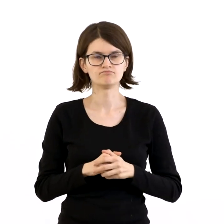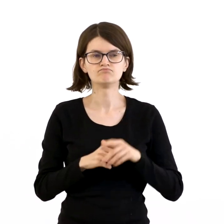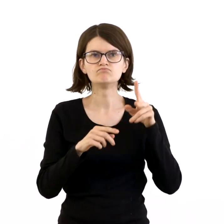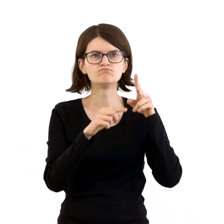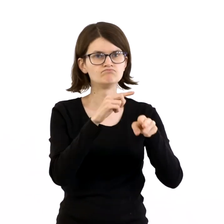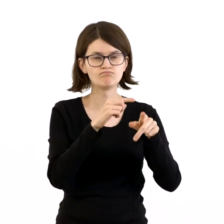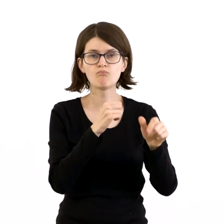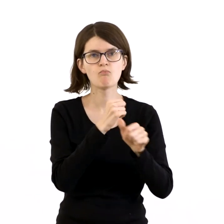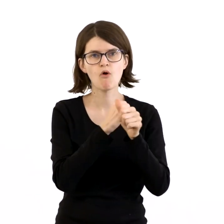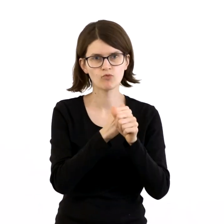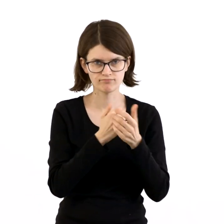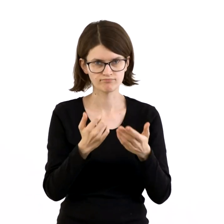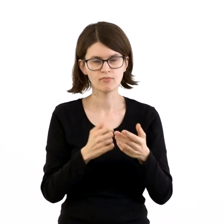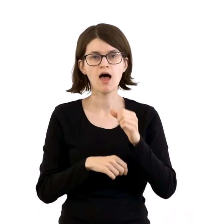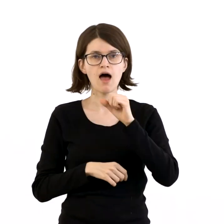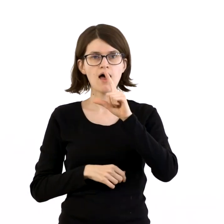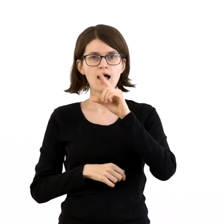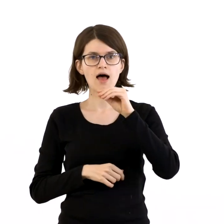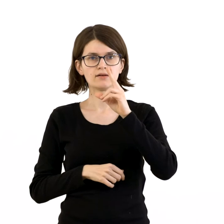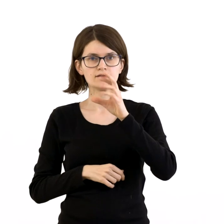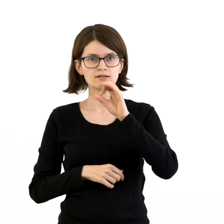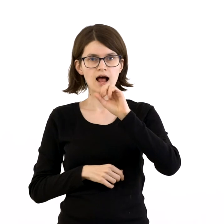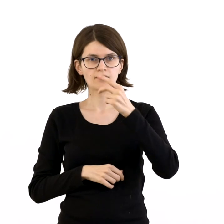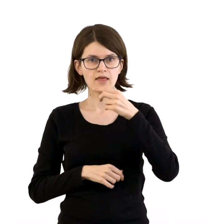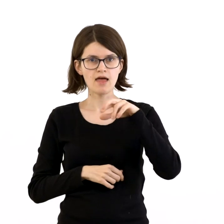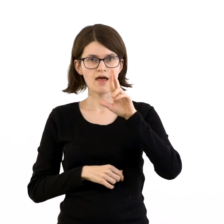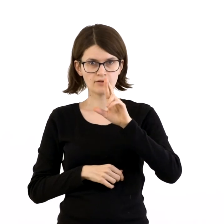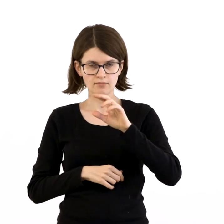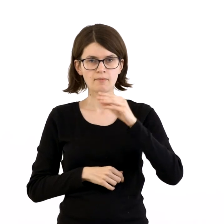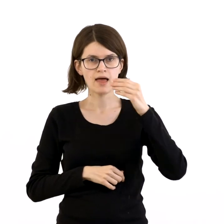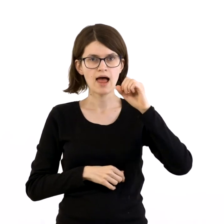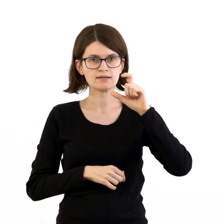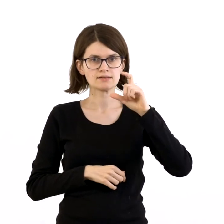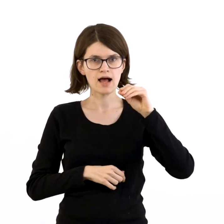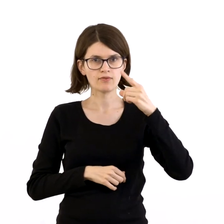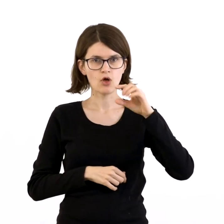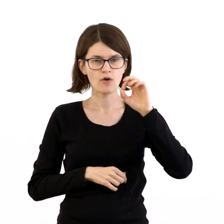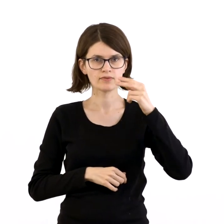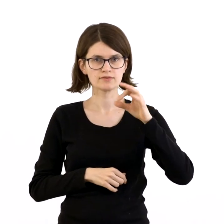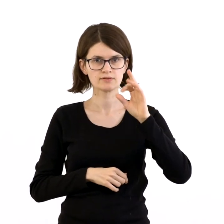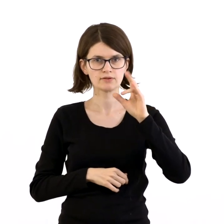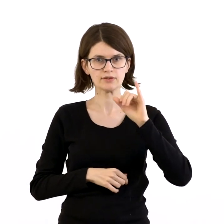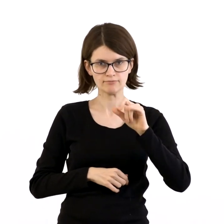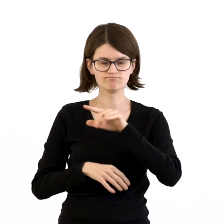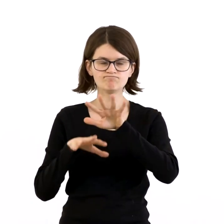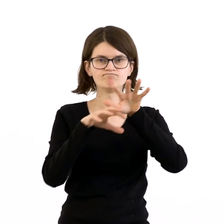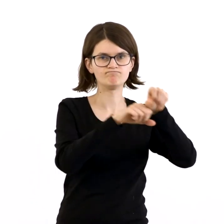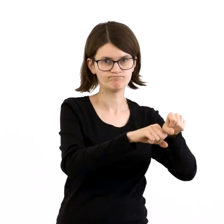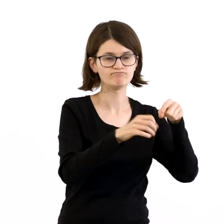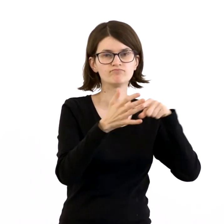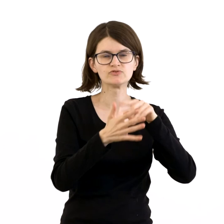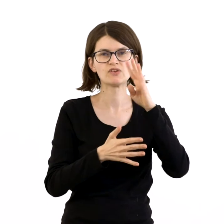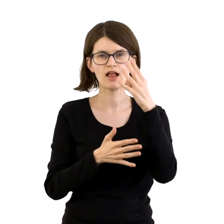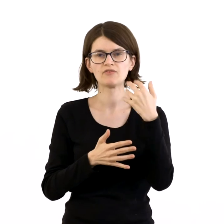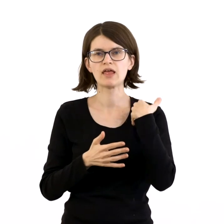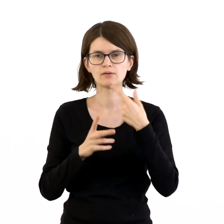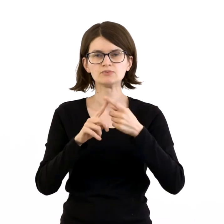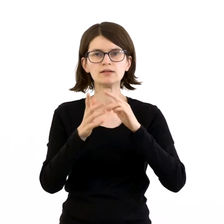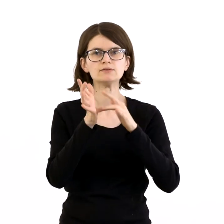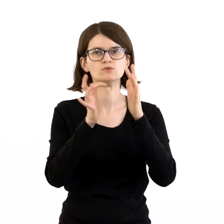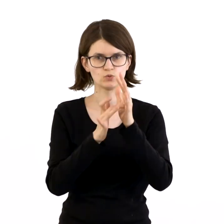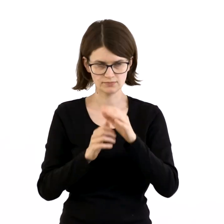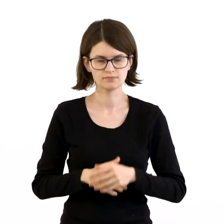został przerwany podbojem dokonanym przez Aleksandra Macedońskiego w IV w. p.n.e.